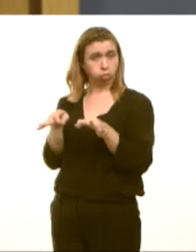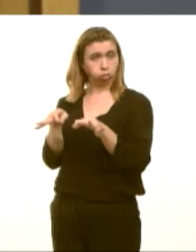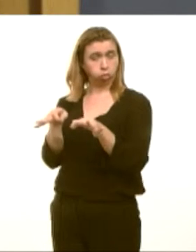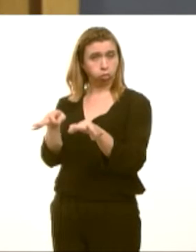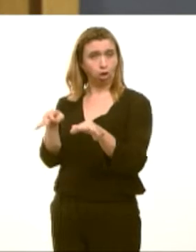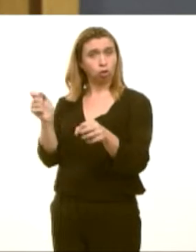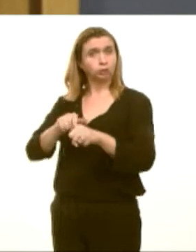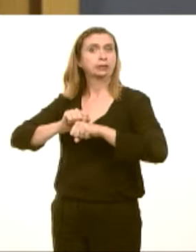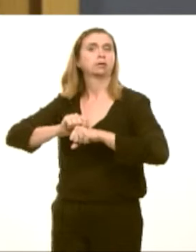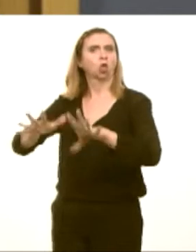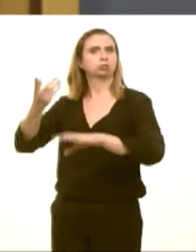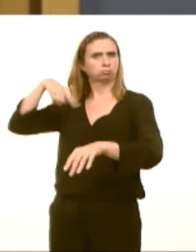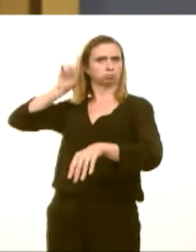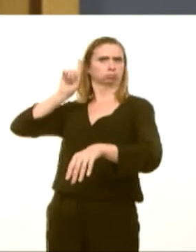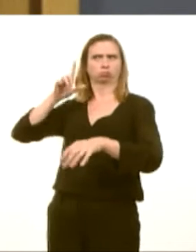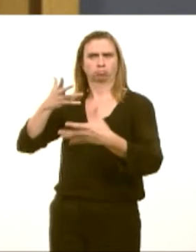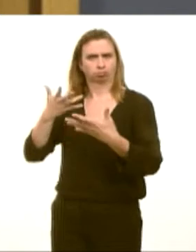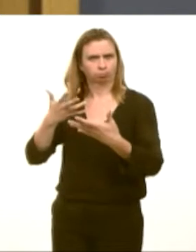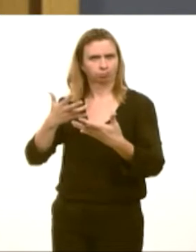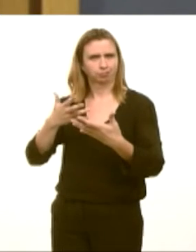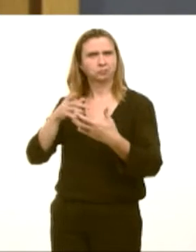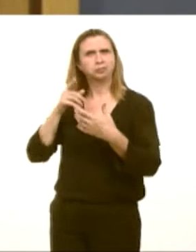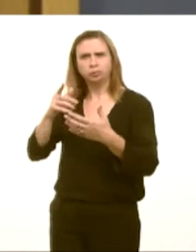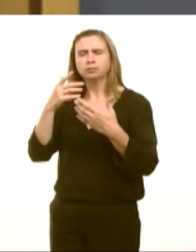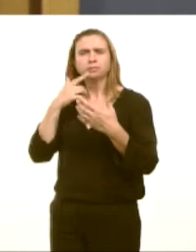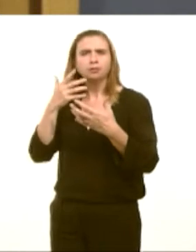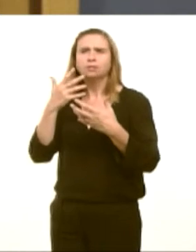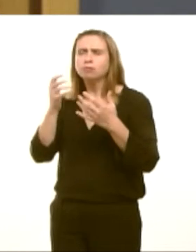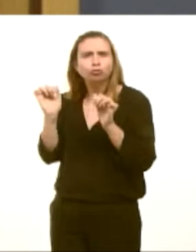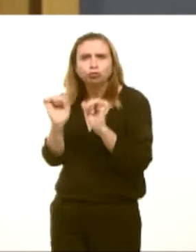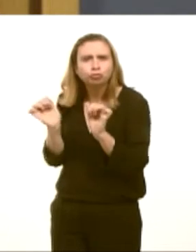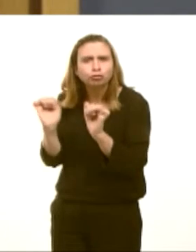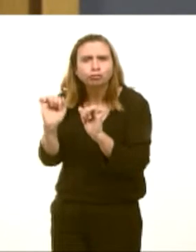endid hwnnw, bod y rhesymoli roeddech chi wedi addo ddim eto wedi digwydd, a bod yna